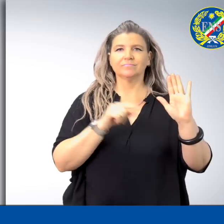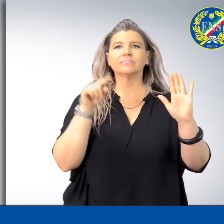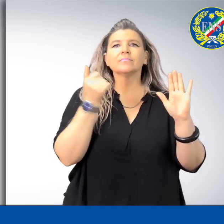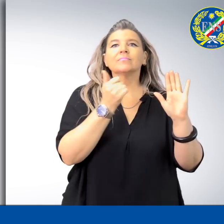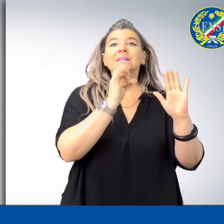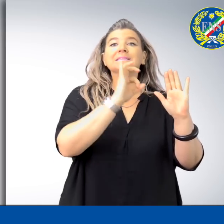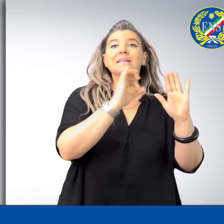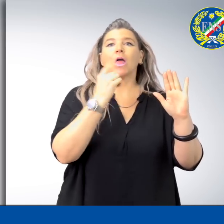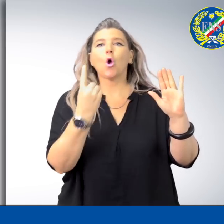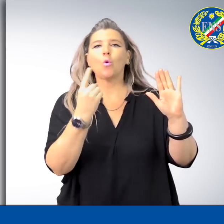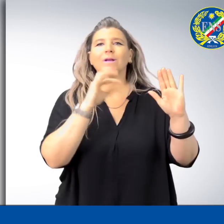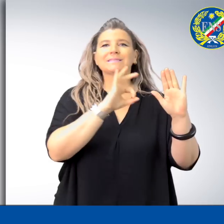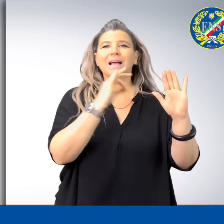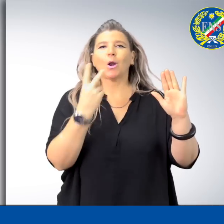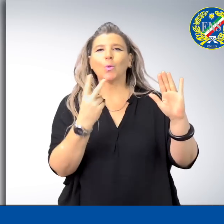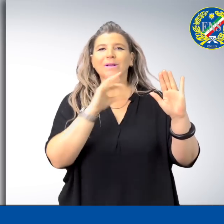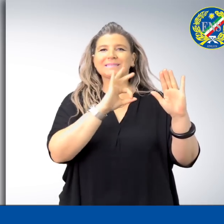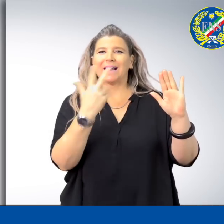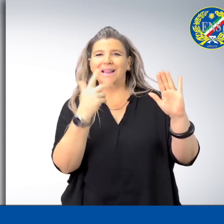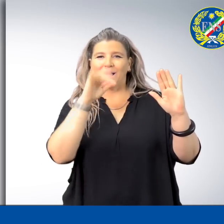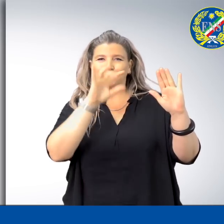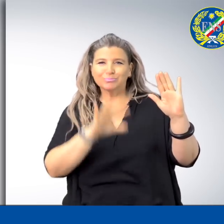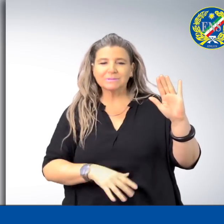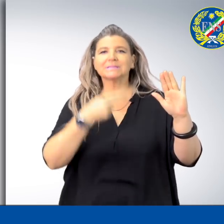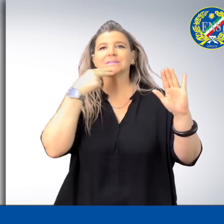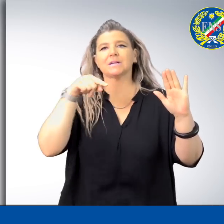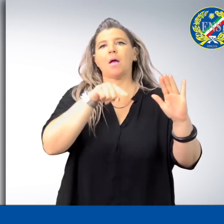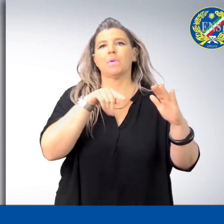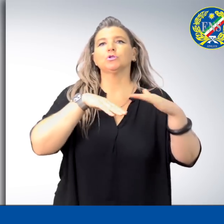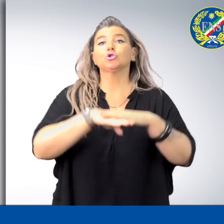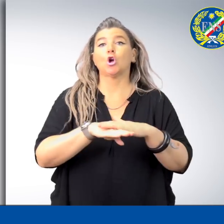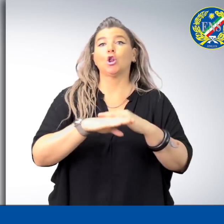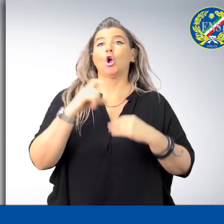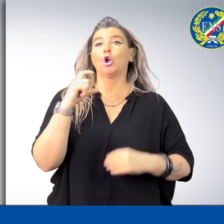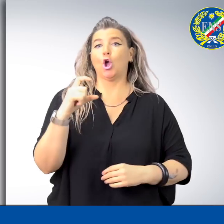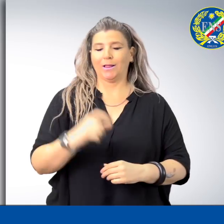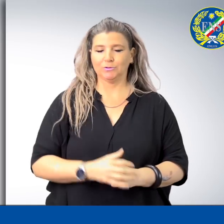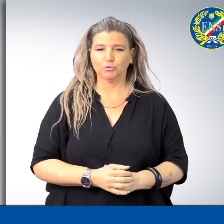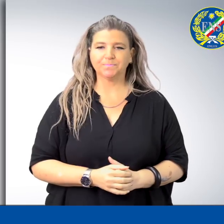e 01, 02 e 03 e cosi via si chiamano sottocodici.